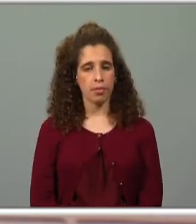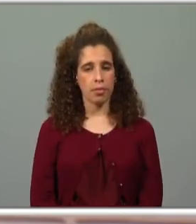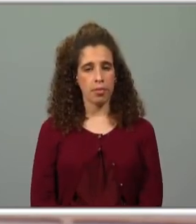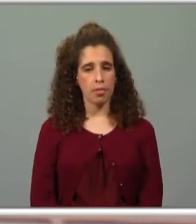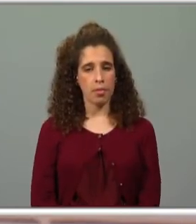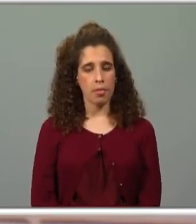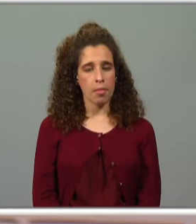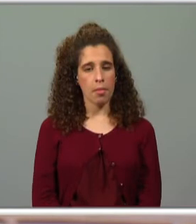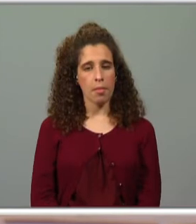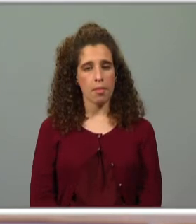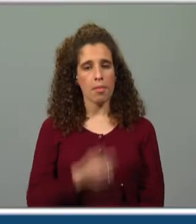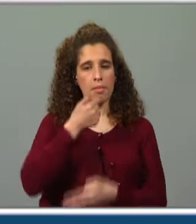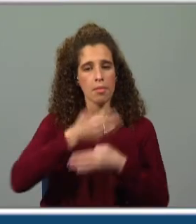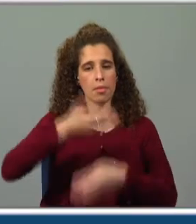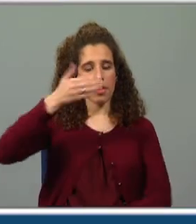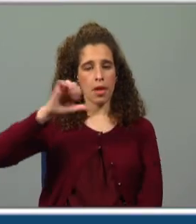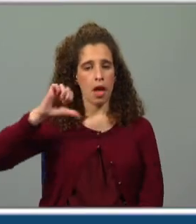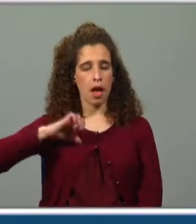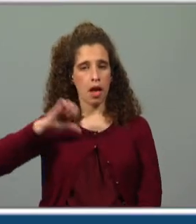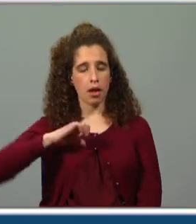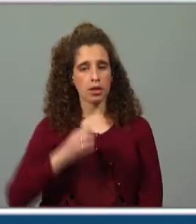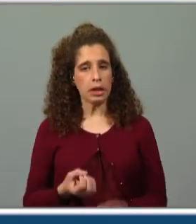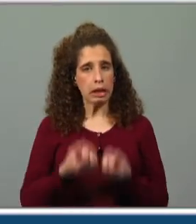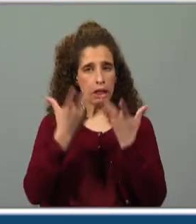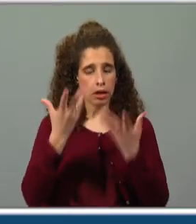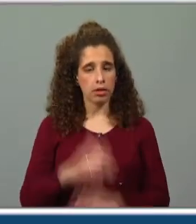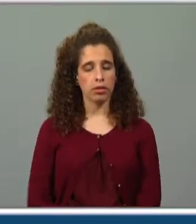as paredes castanhas Claras 淺棕色的牆壁